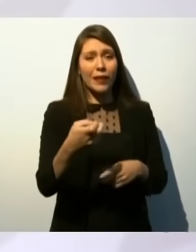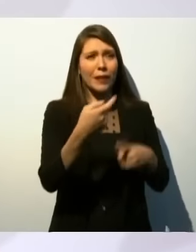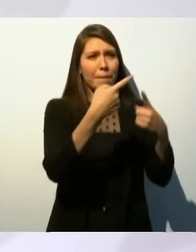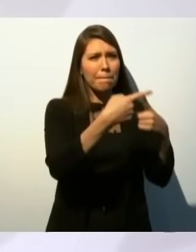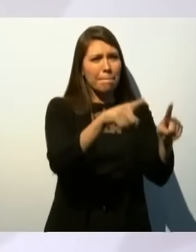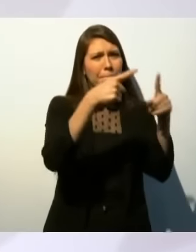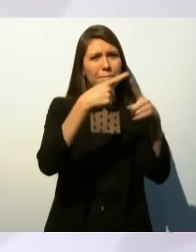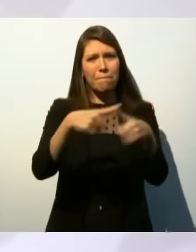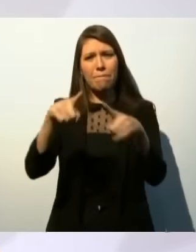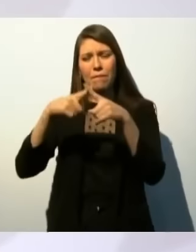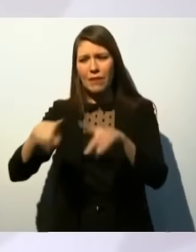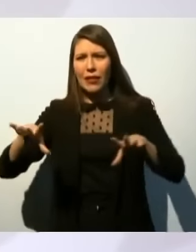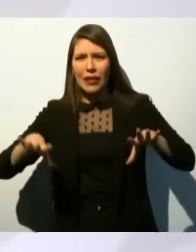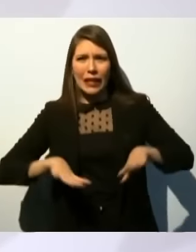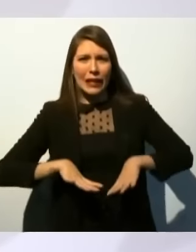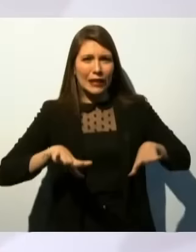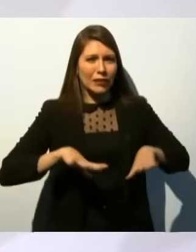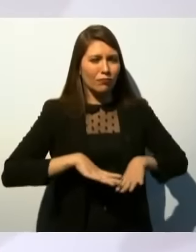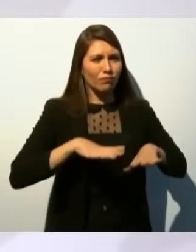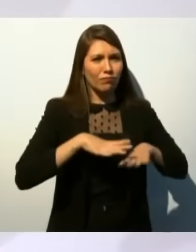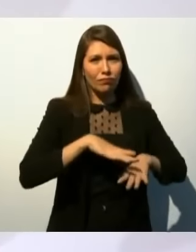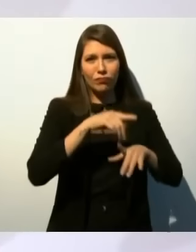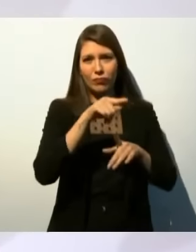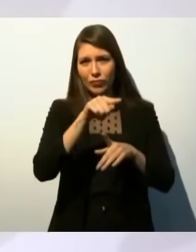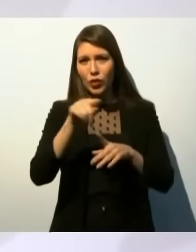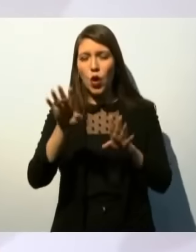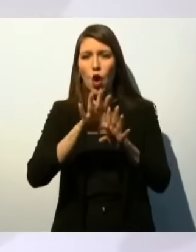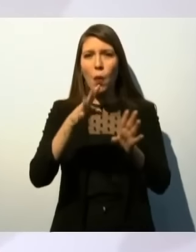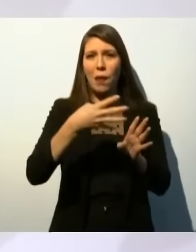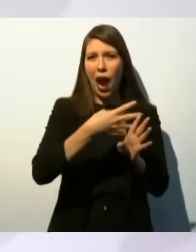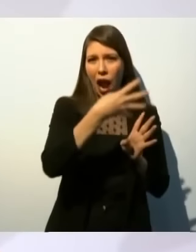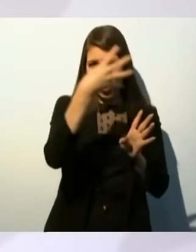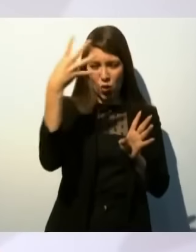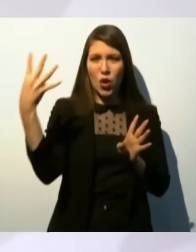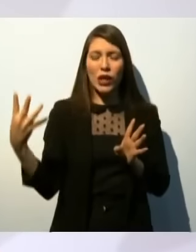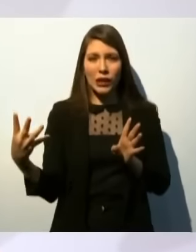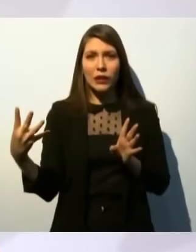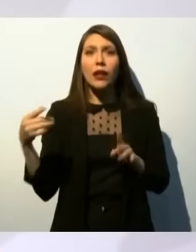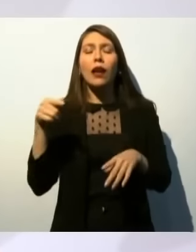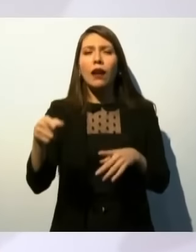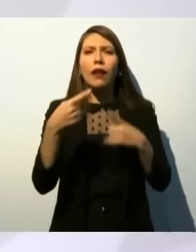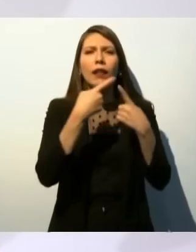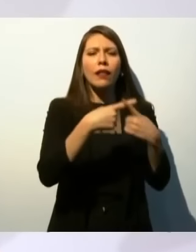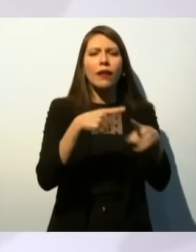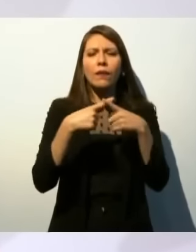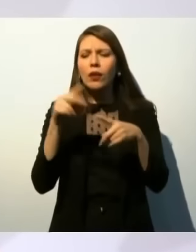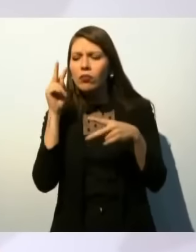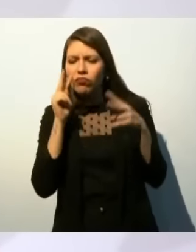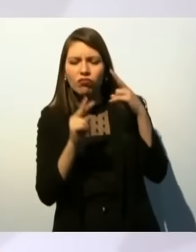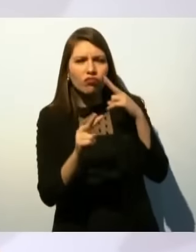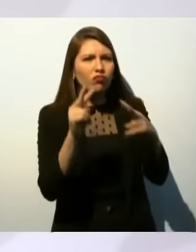la la pluralidad que cotidianamente las visiones centralistas desconocen